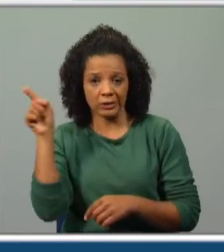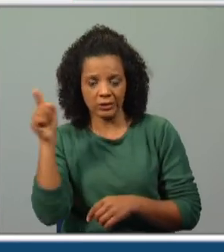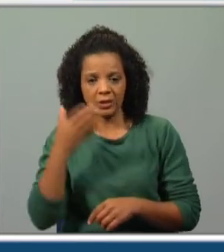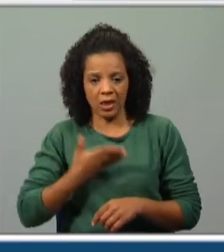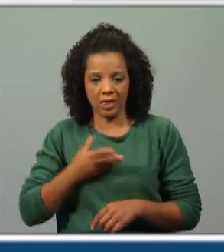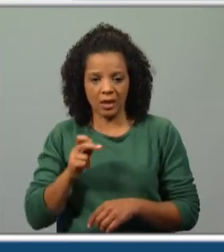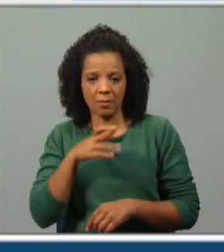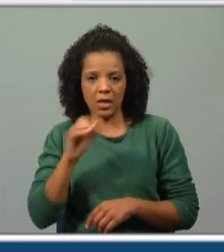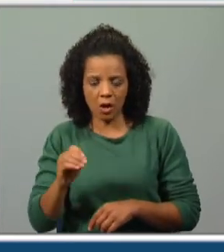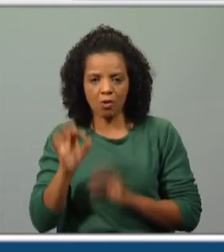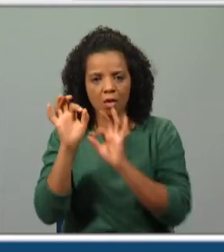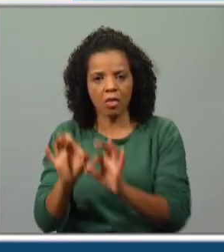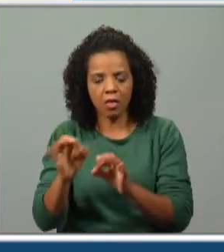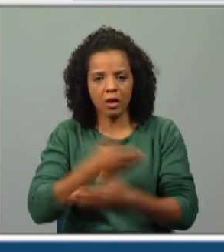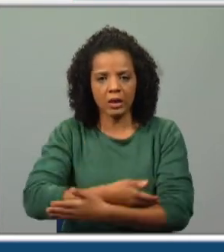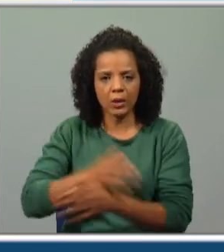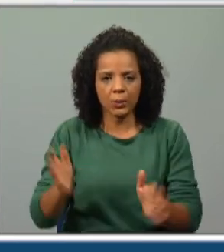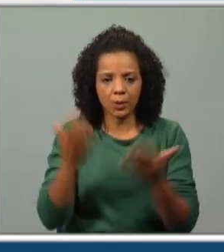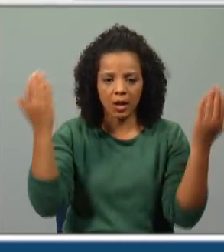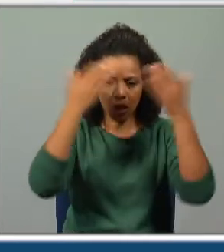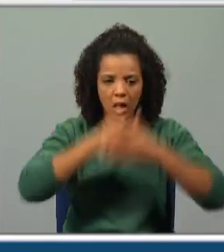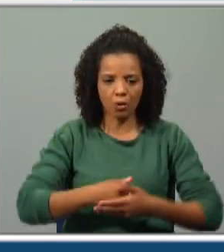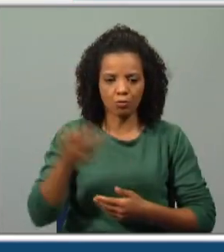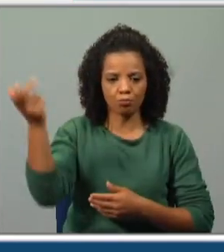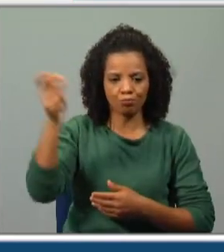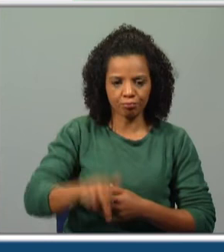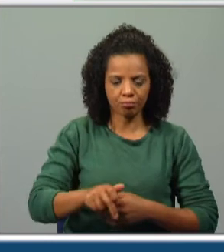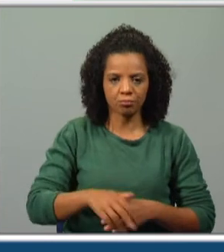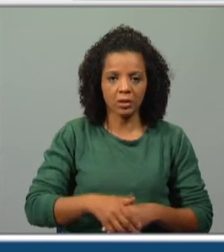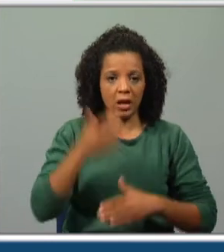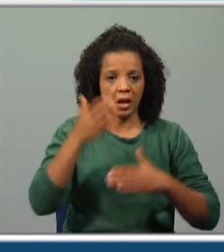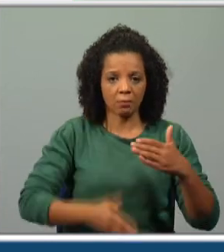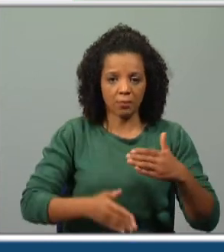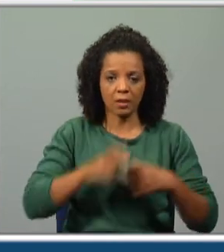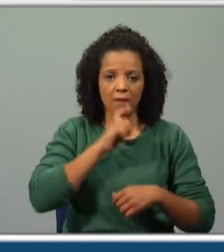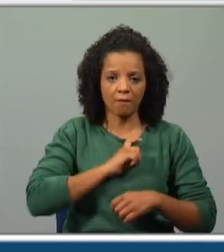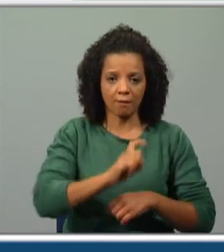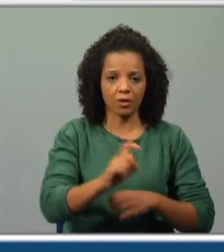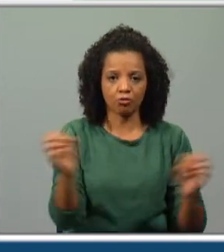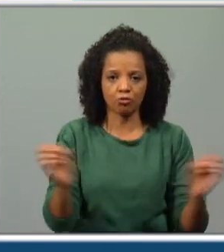Santos que cuidava da creche à Noite Apareceu sem avisar ele havia faltado o 晚上照顧日託的桑托斯他毫無徵兆地出現了，他錯過了